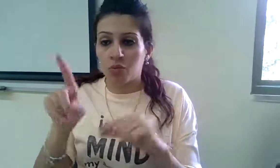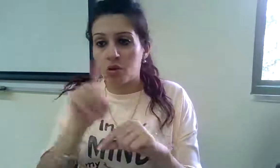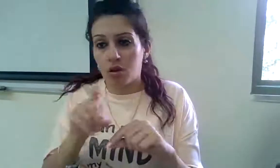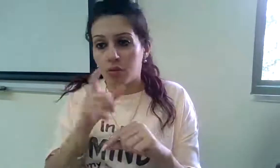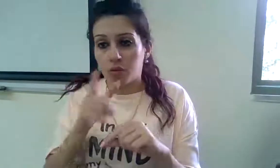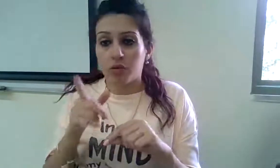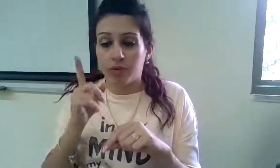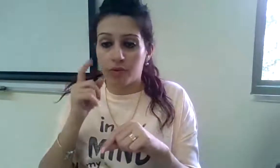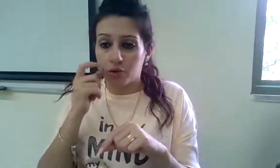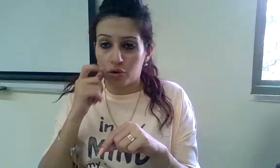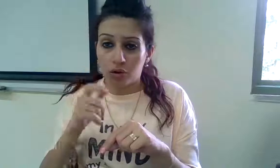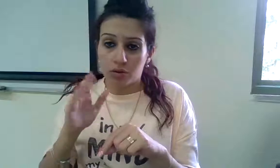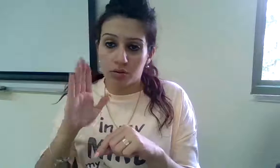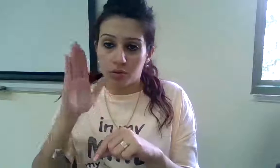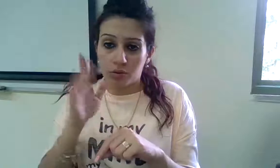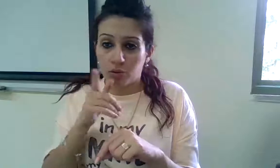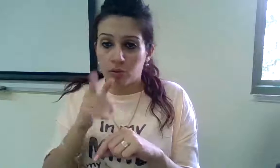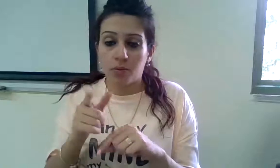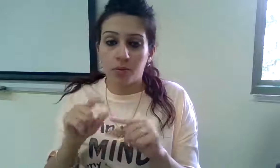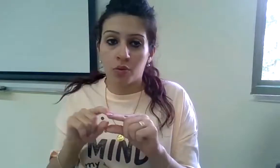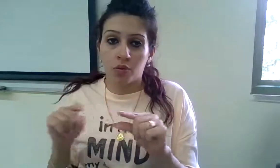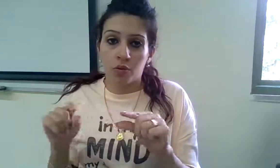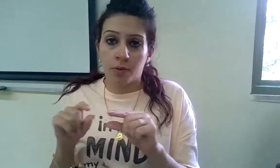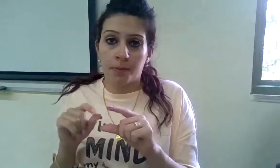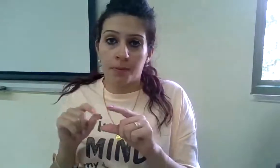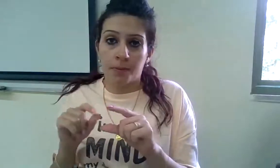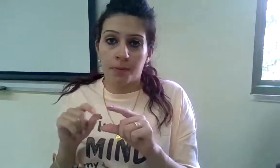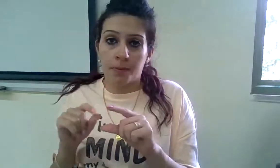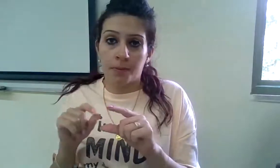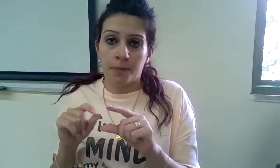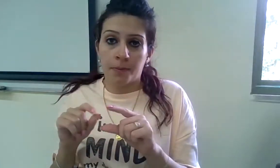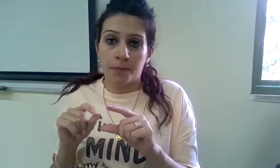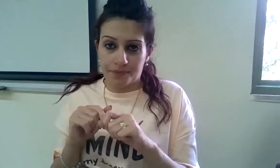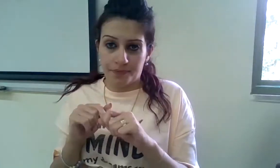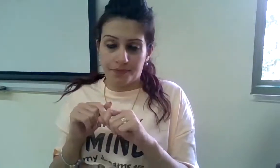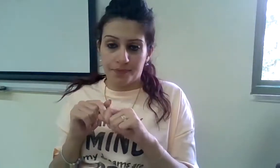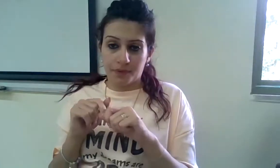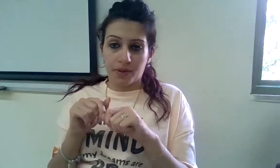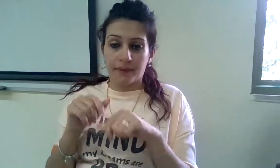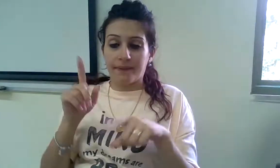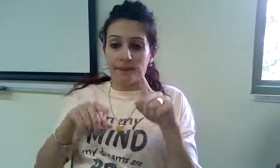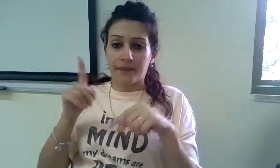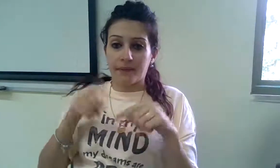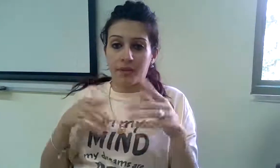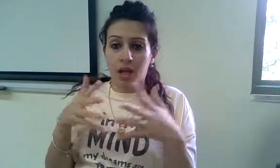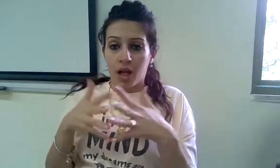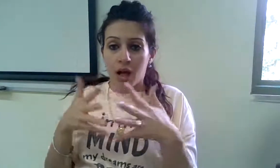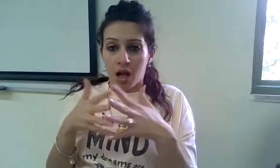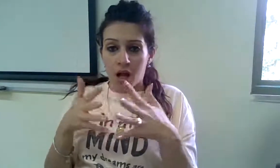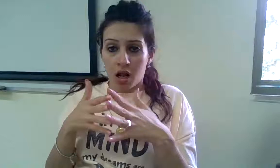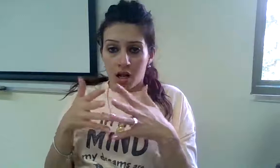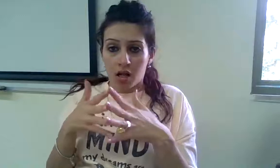هل تودين الإجابة على ذلك على الهواء مباشرة؟ فيما يتعلق بالأنظمة والقوانين؟